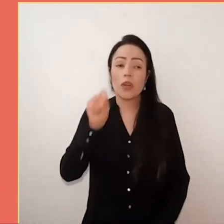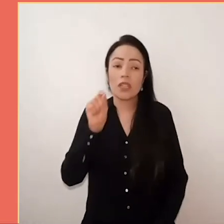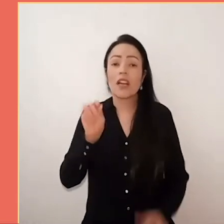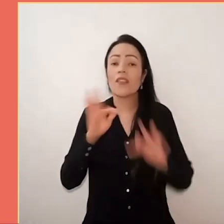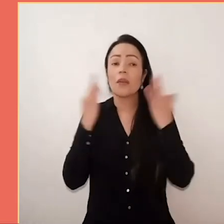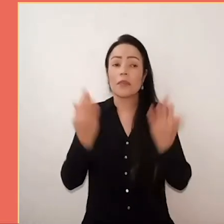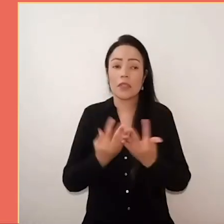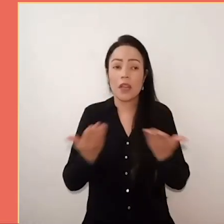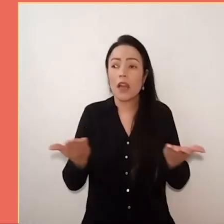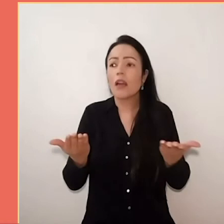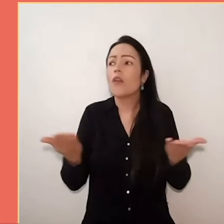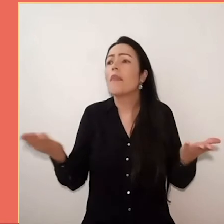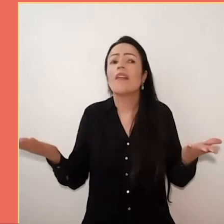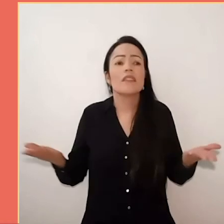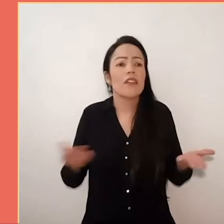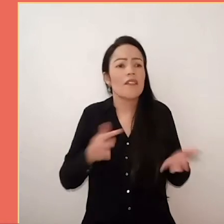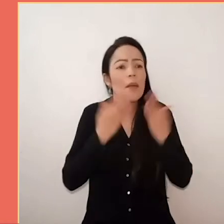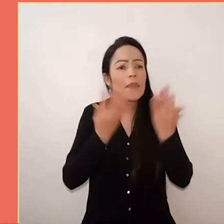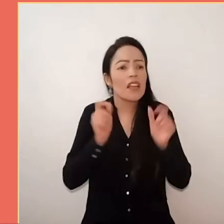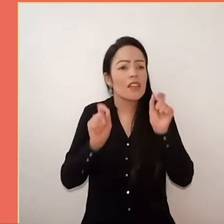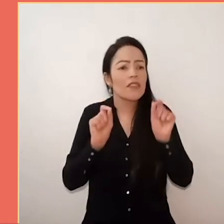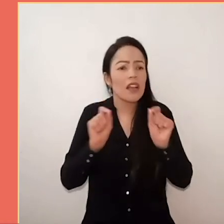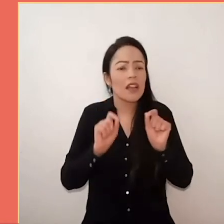De que família eles estão falando? A família sueca? Talvez.